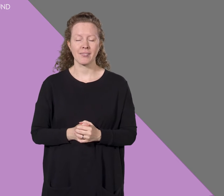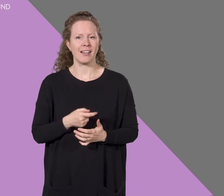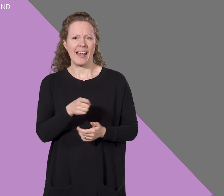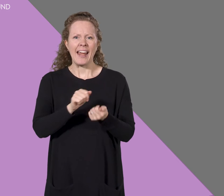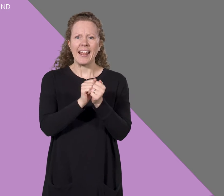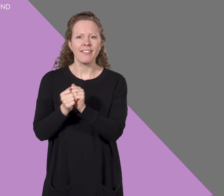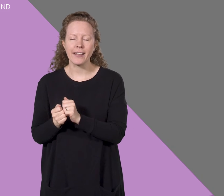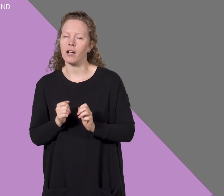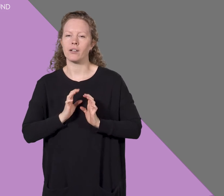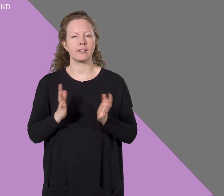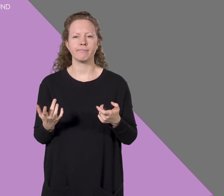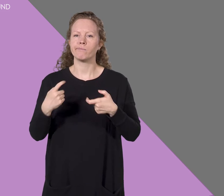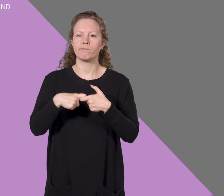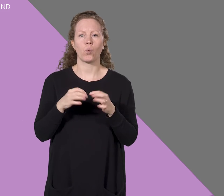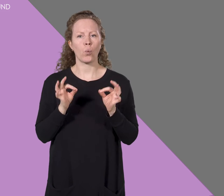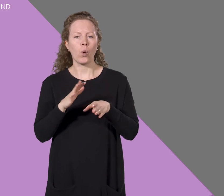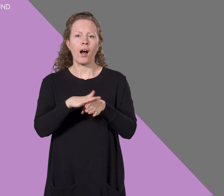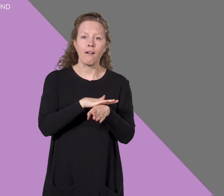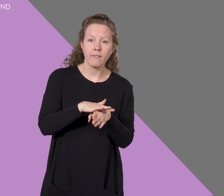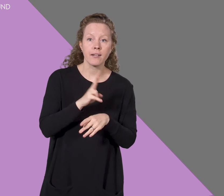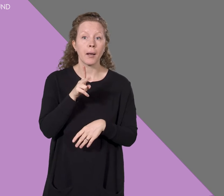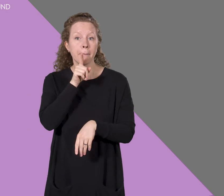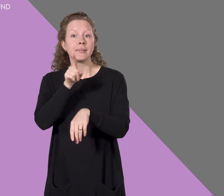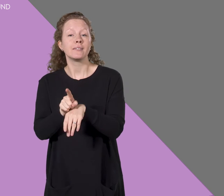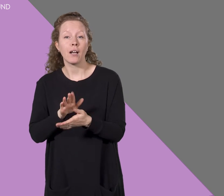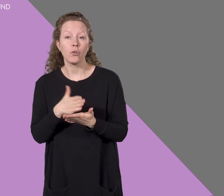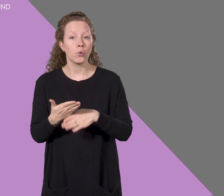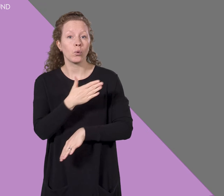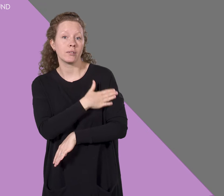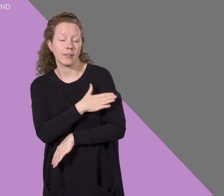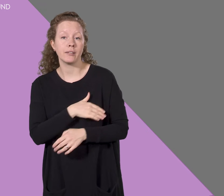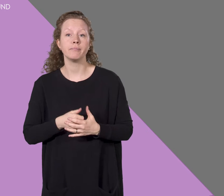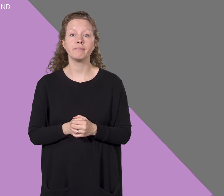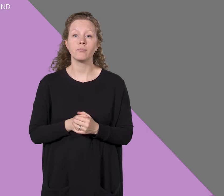Det sker dock inga ändringar i användningen eller beställningen av tolktjänsten, -